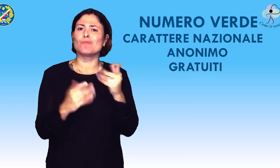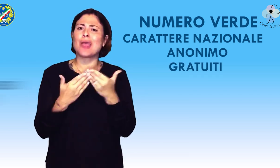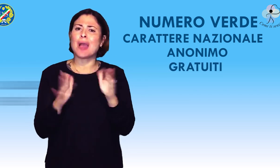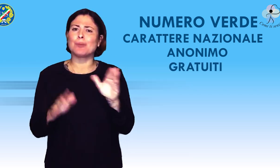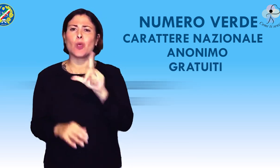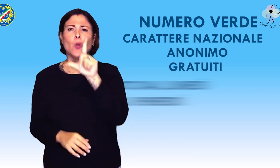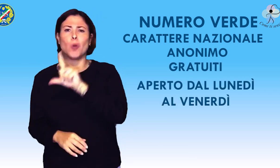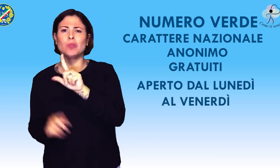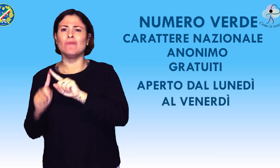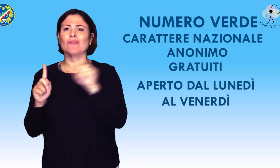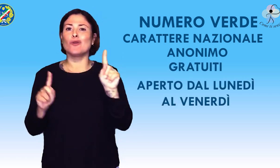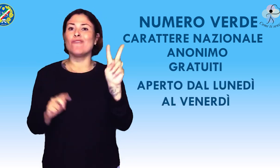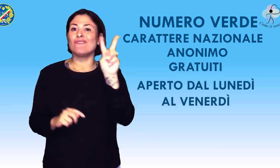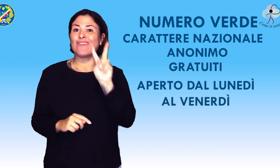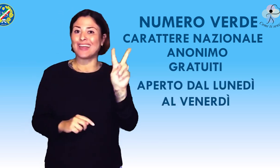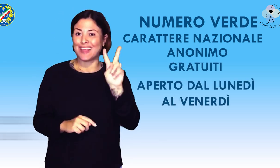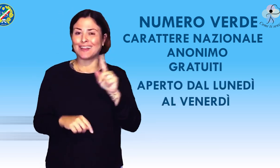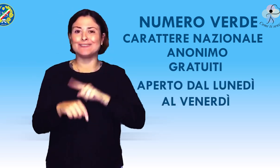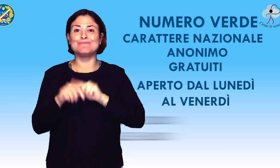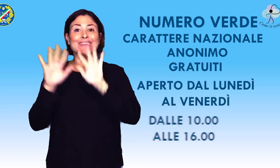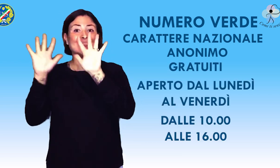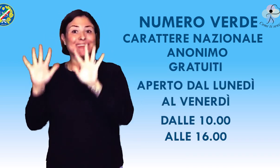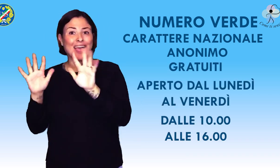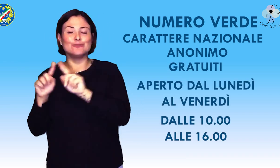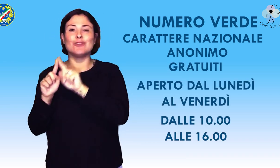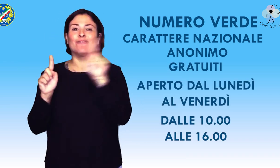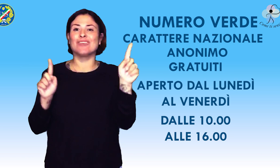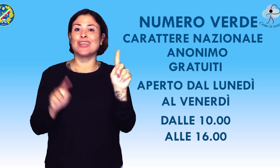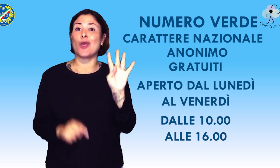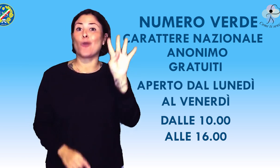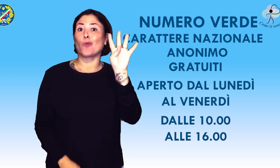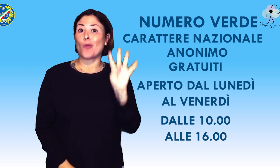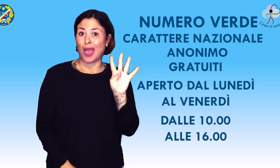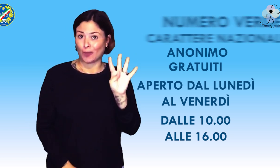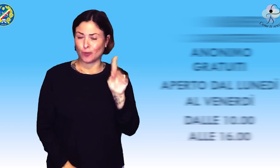sono attivi dal lunedì al venerdì dalle ore 10.00 alle ore 16.00.